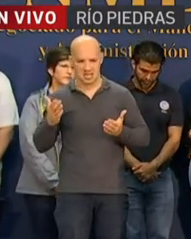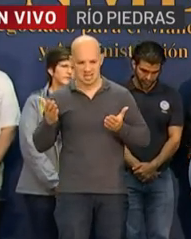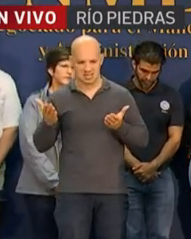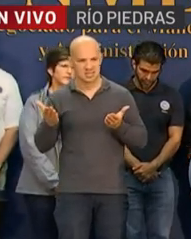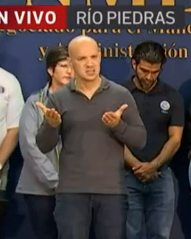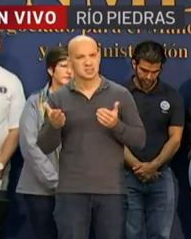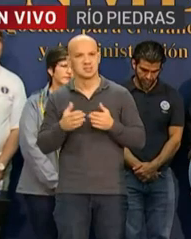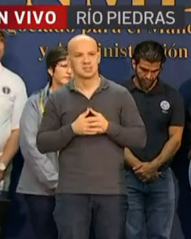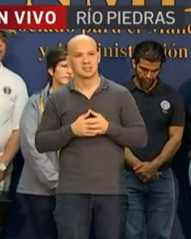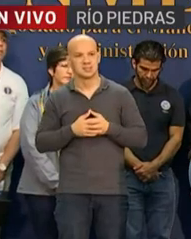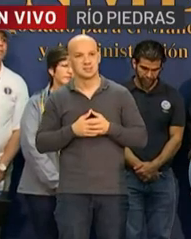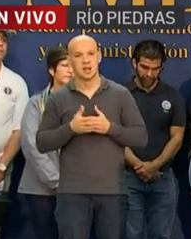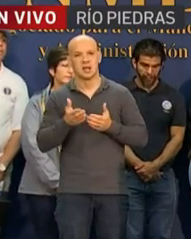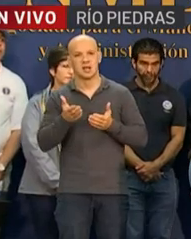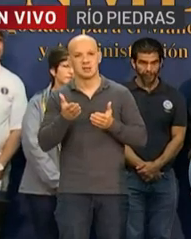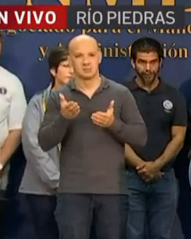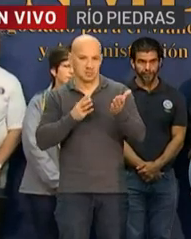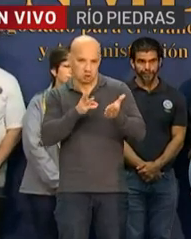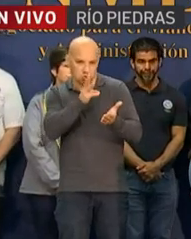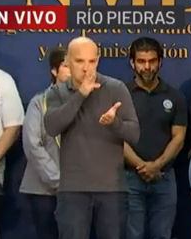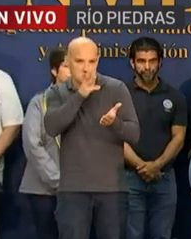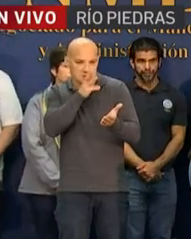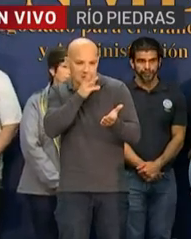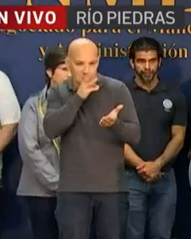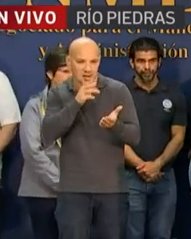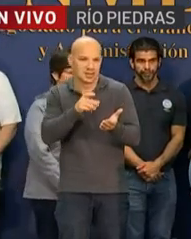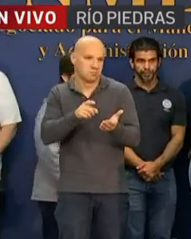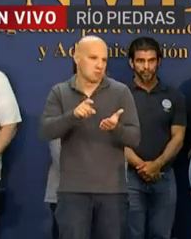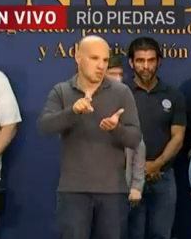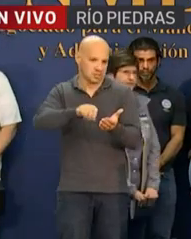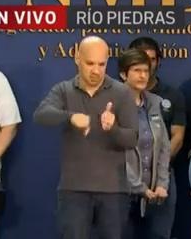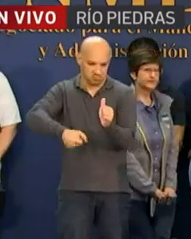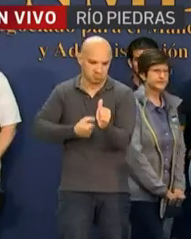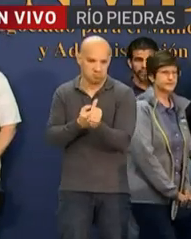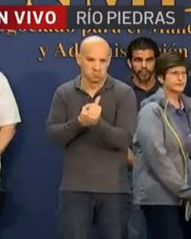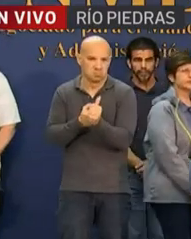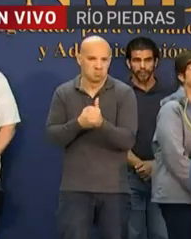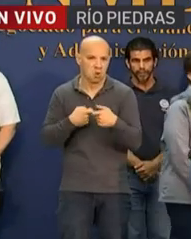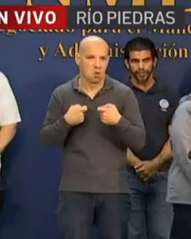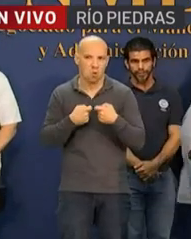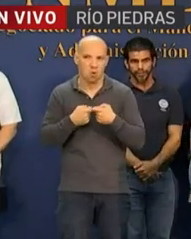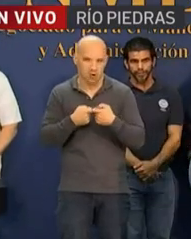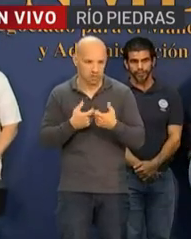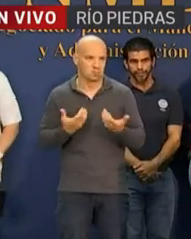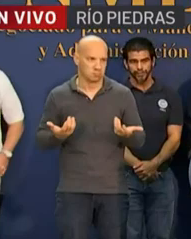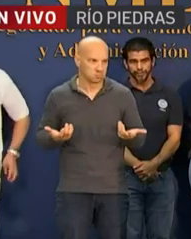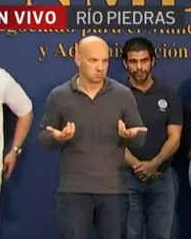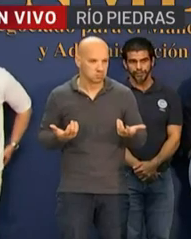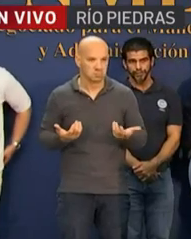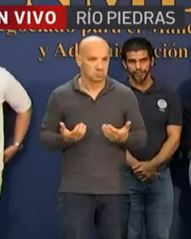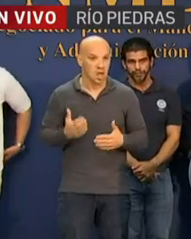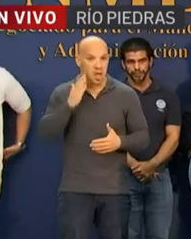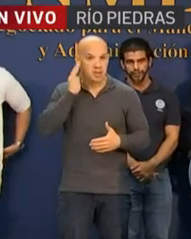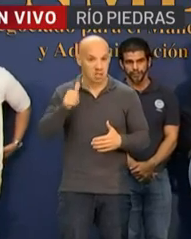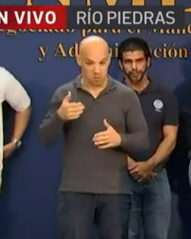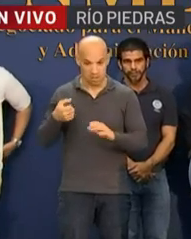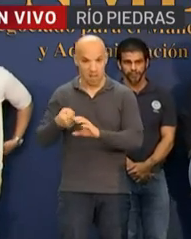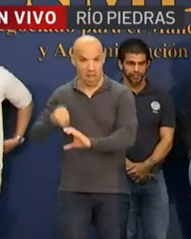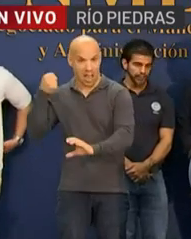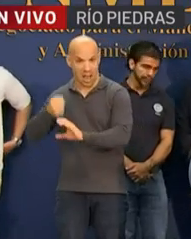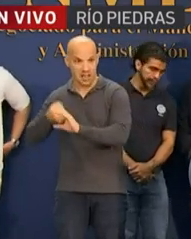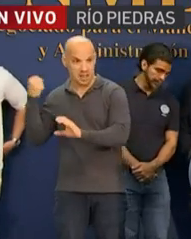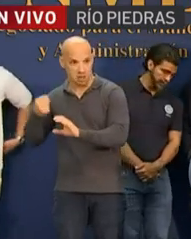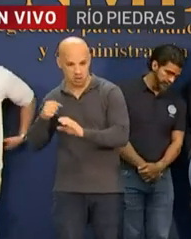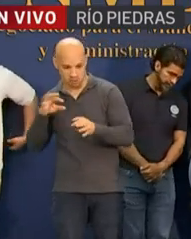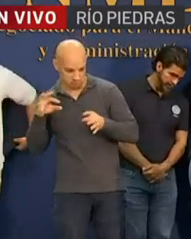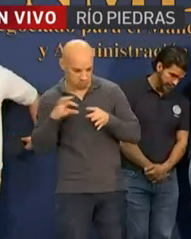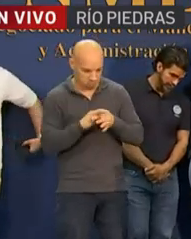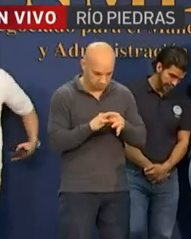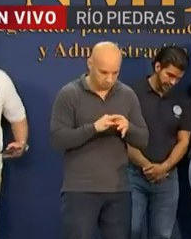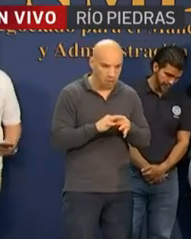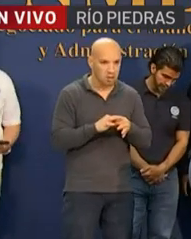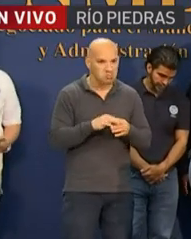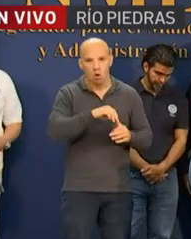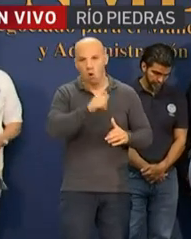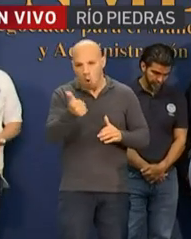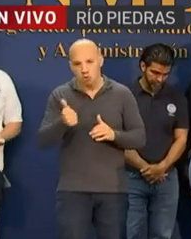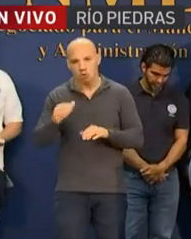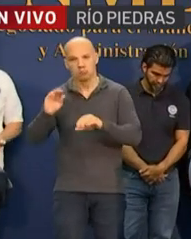QUISIERA PREGUNTARLE A LA